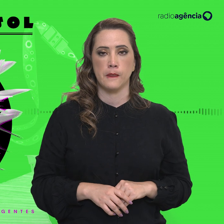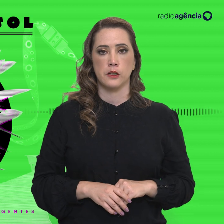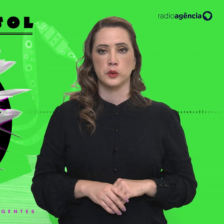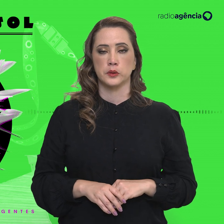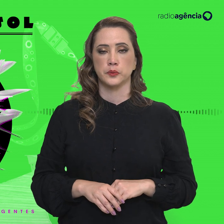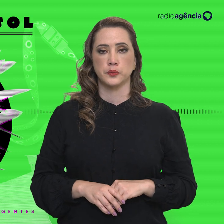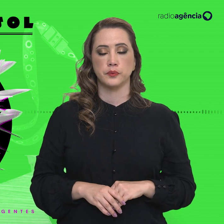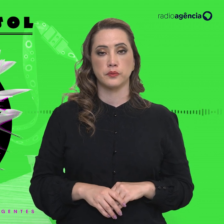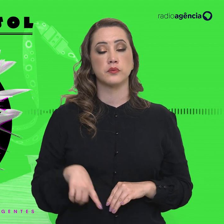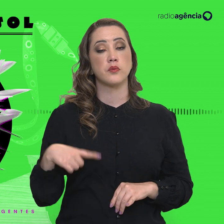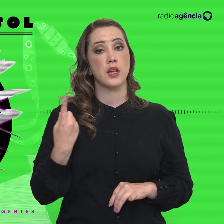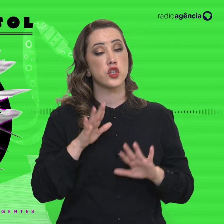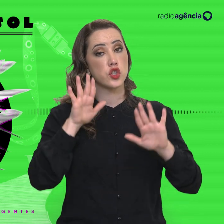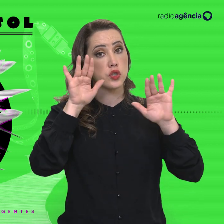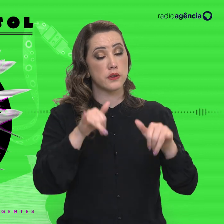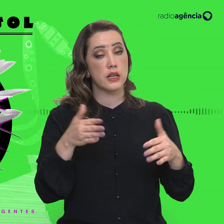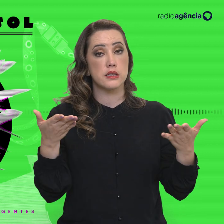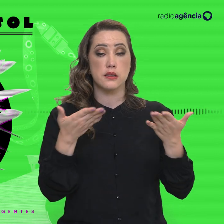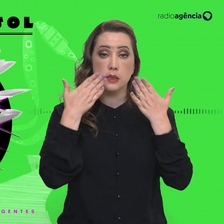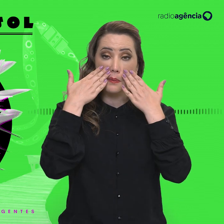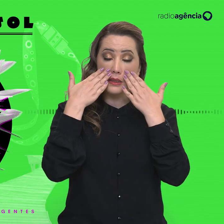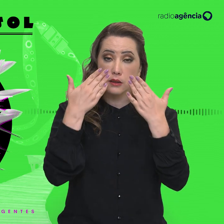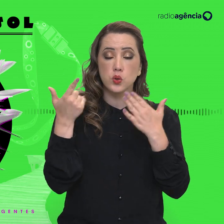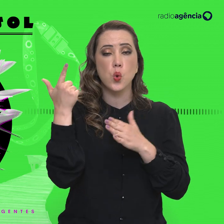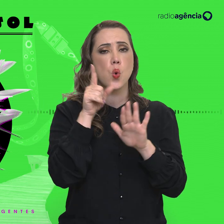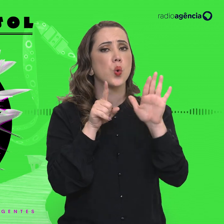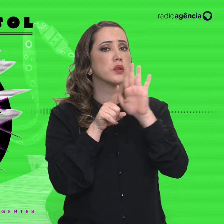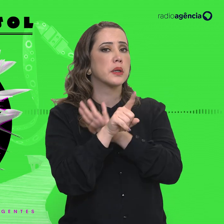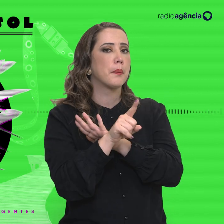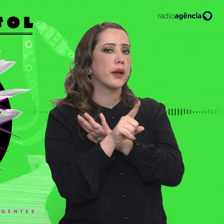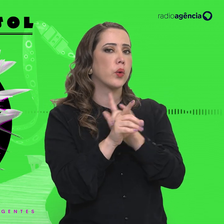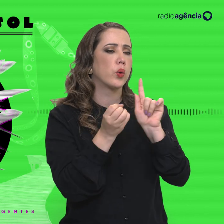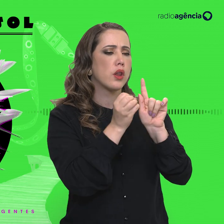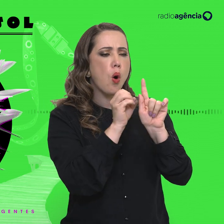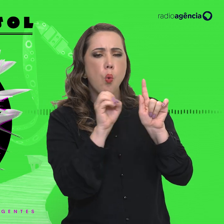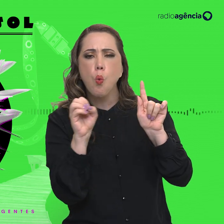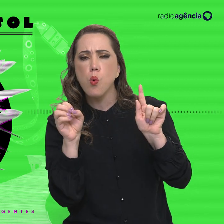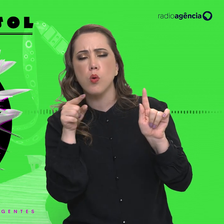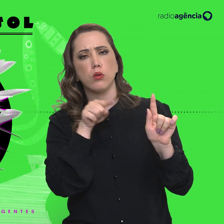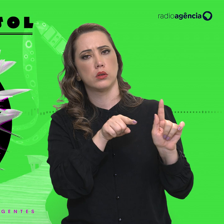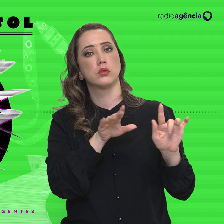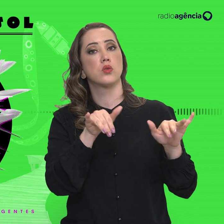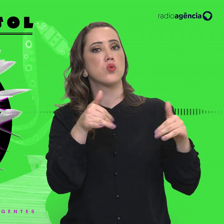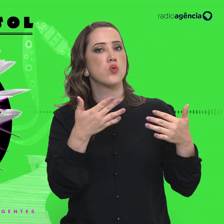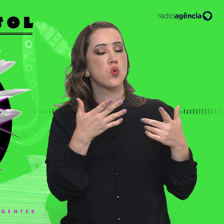[Patrícia] E a gente fecha essa série fazendo outra pergunta ao Google: Afinal, o que é um girassol?